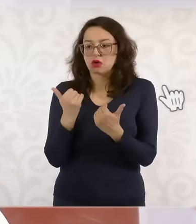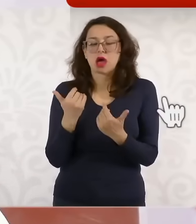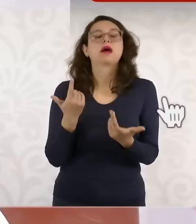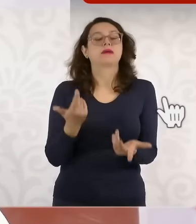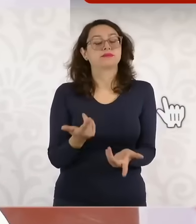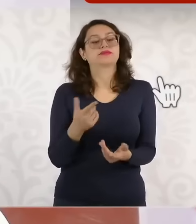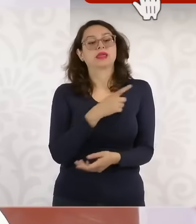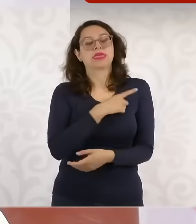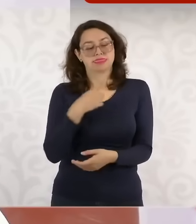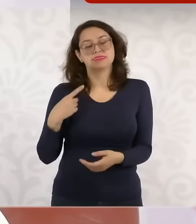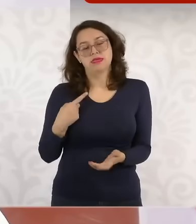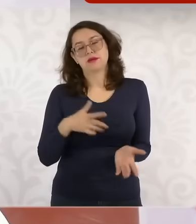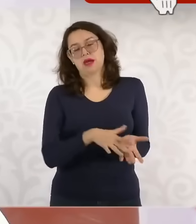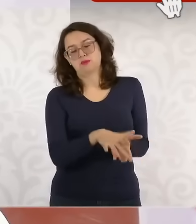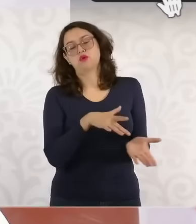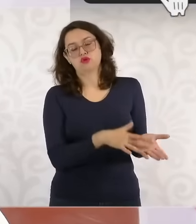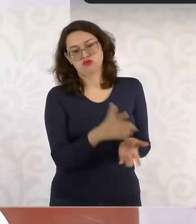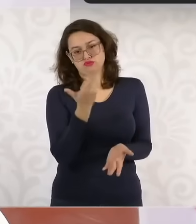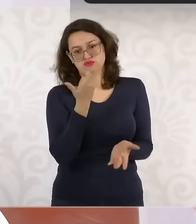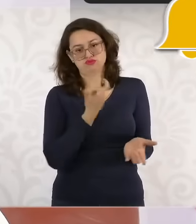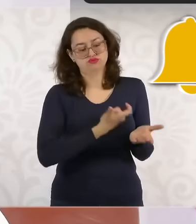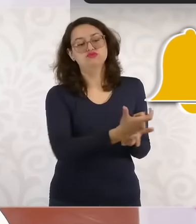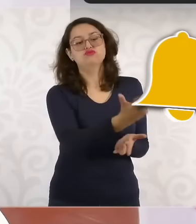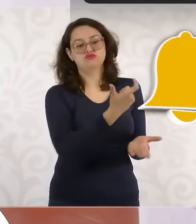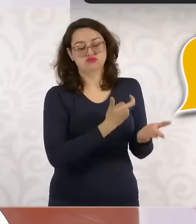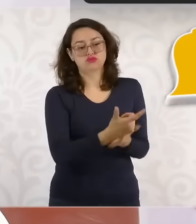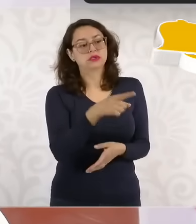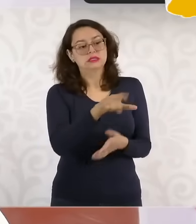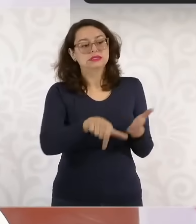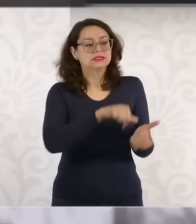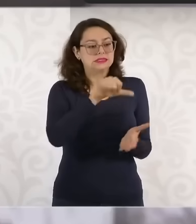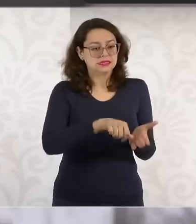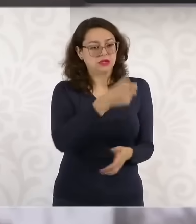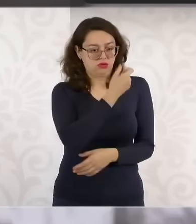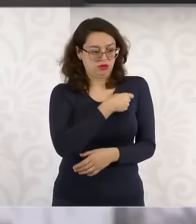centro de salud donde se atiende, se está registrando de manera permanente y universal.